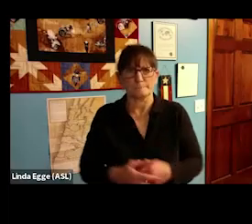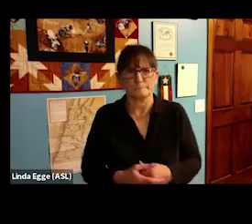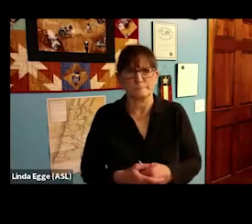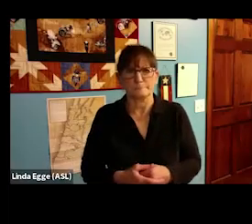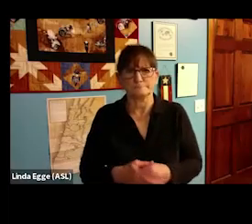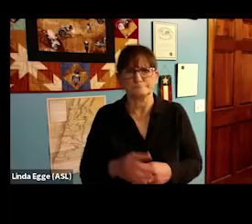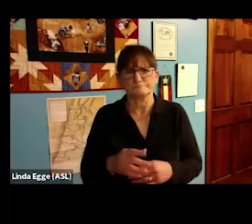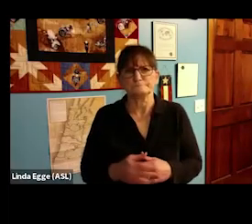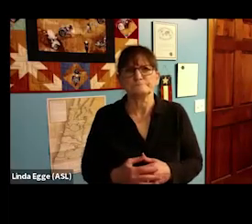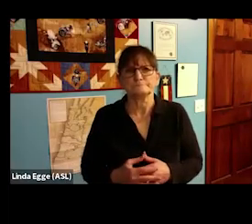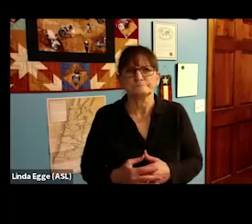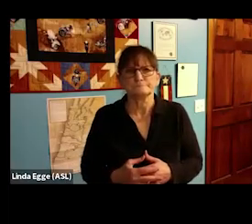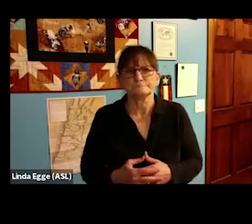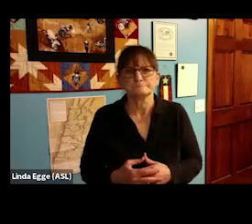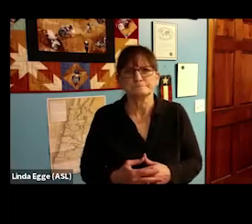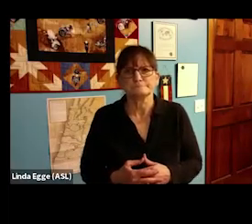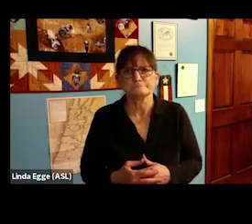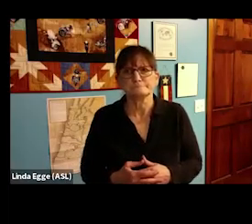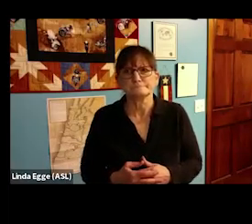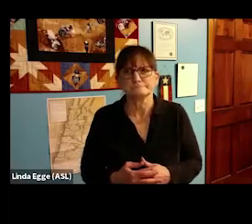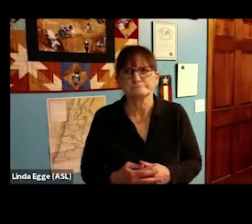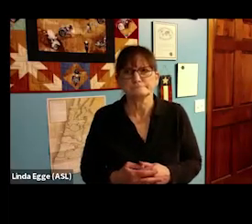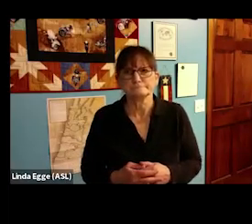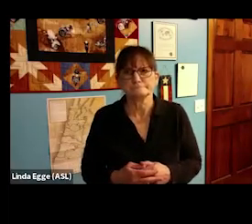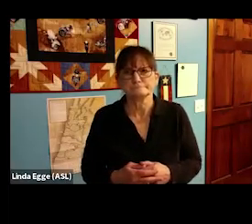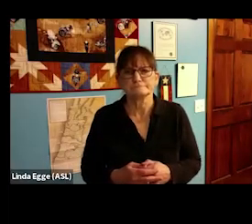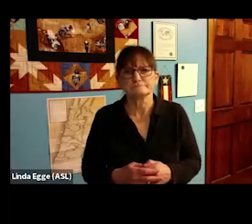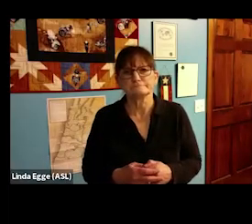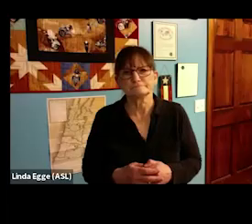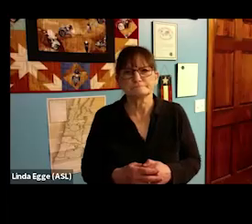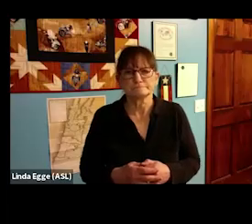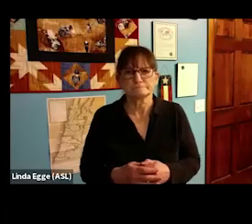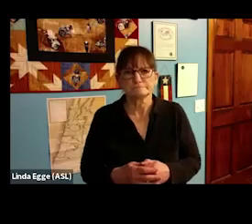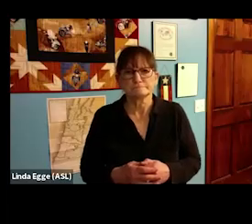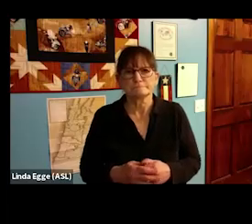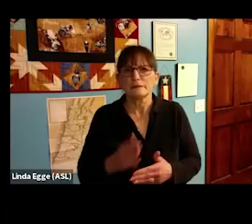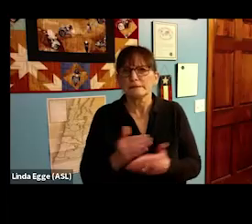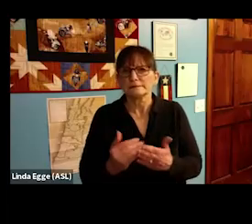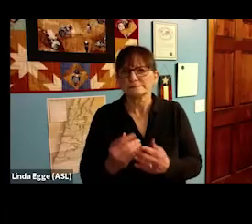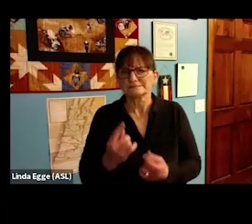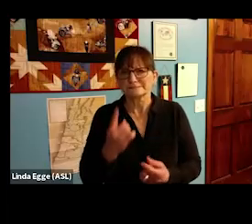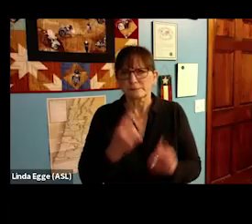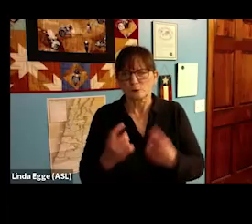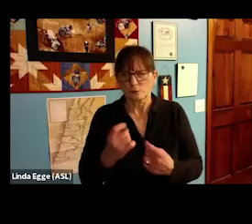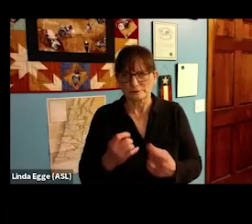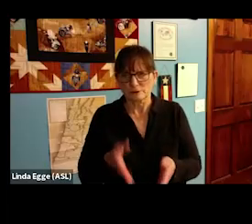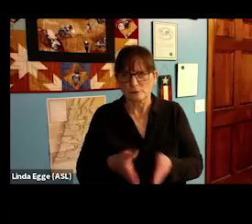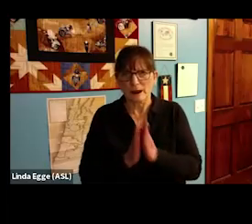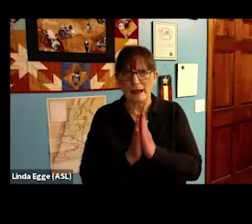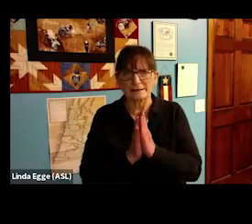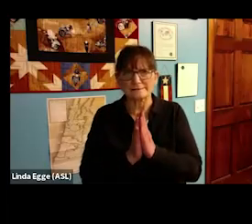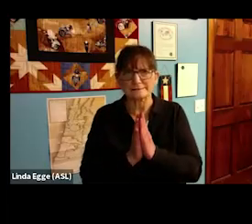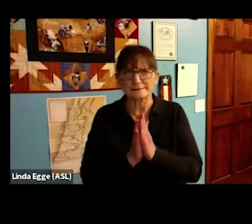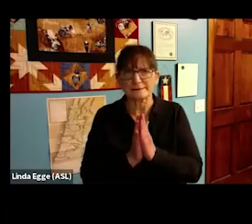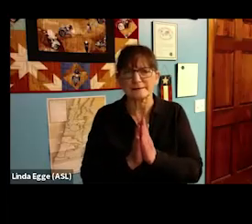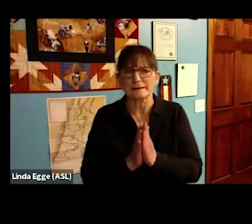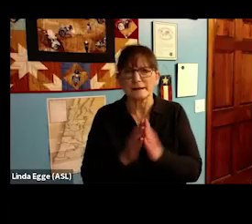Que creemos que los gerentes de casos SOAR deben conocer y entender y poder aplicar estos